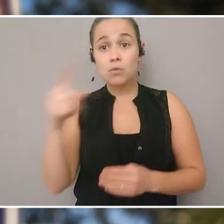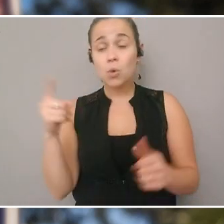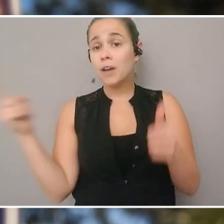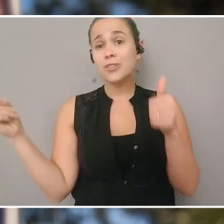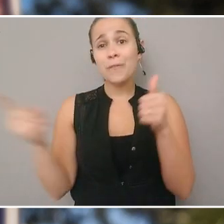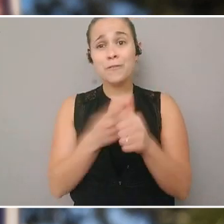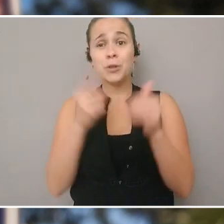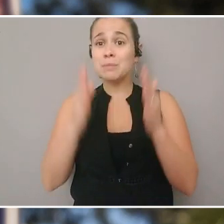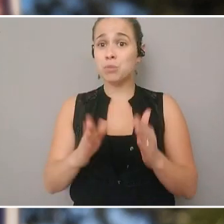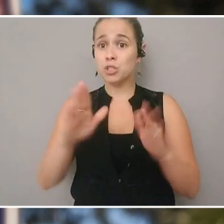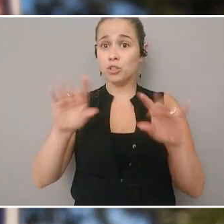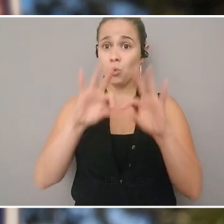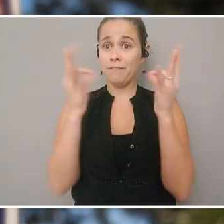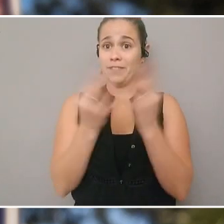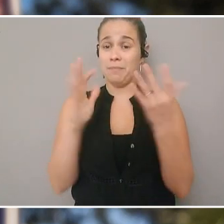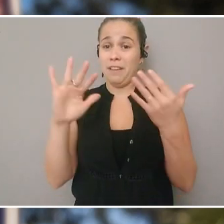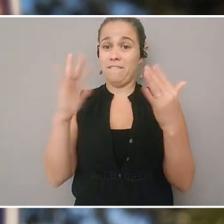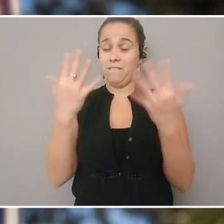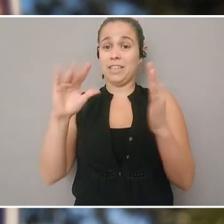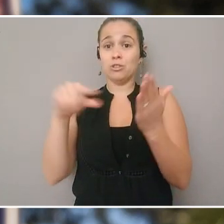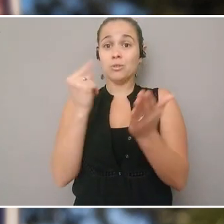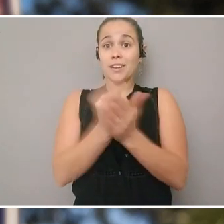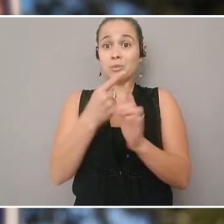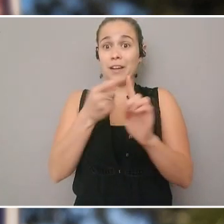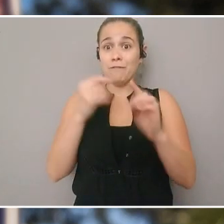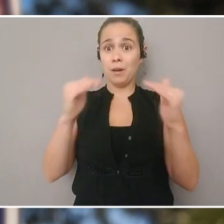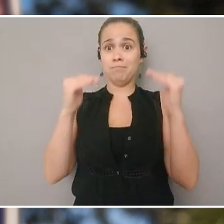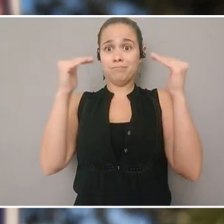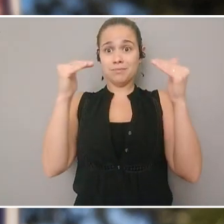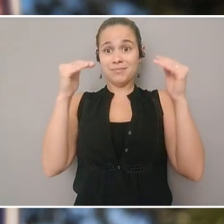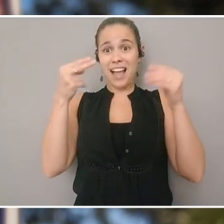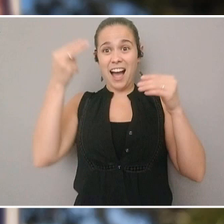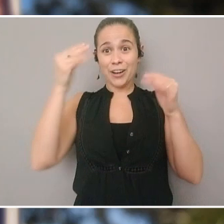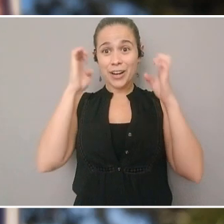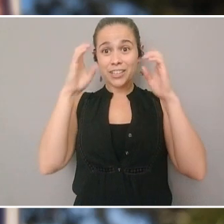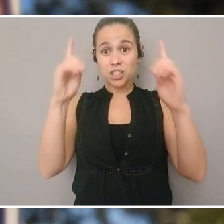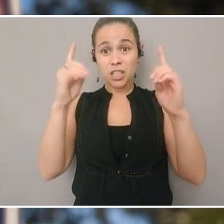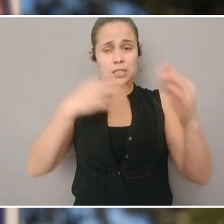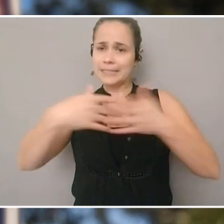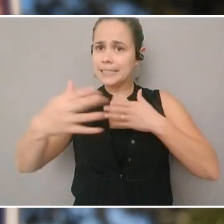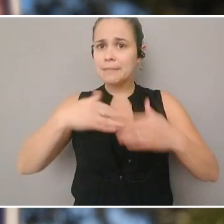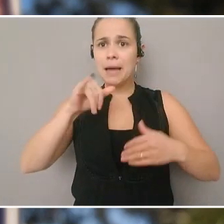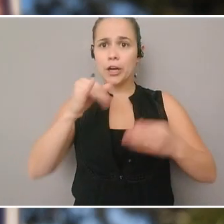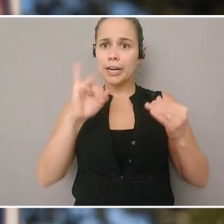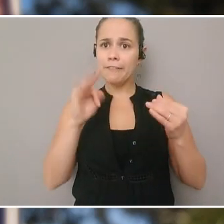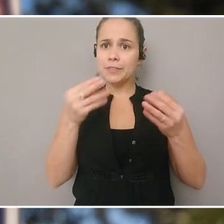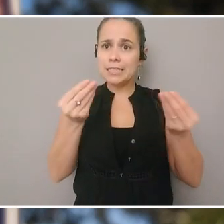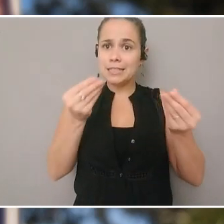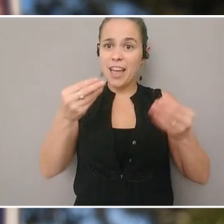graduarse de un instituto de superior educación. Si esta tierra nos fue robada